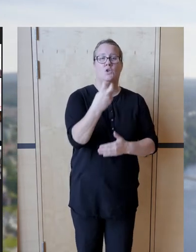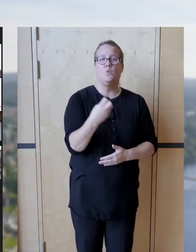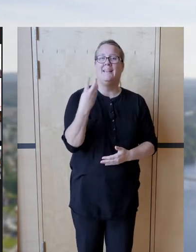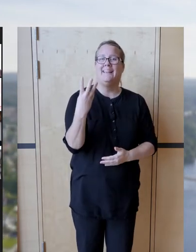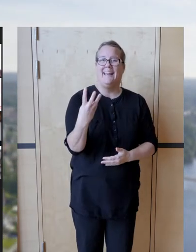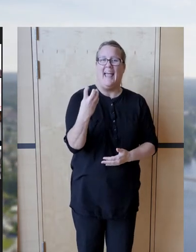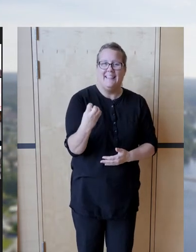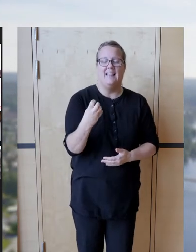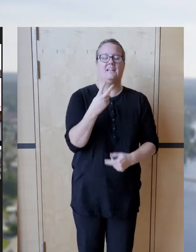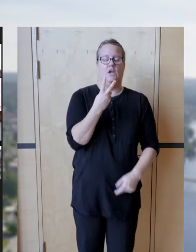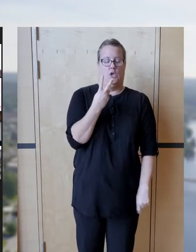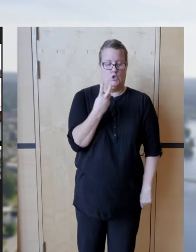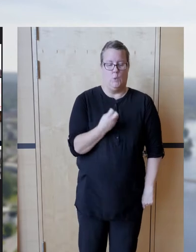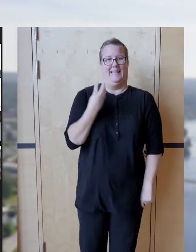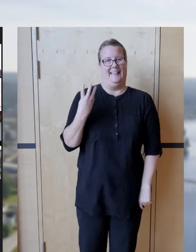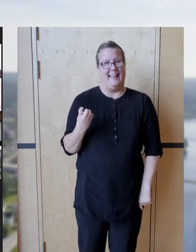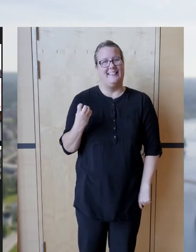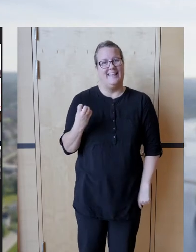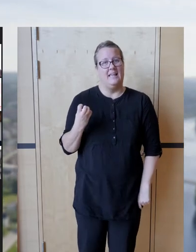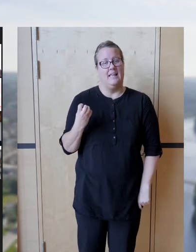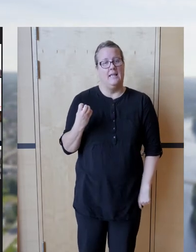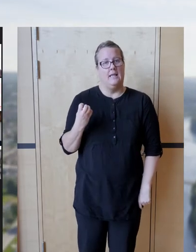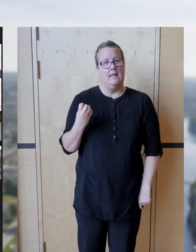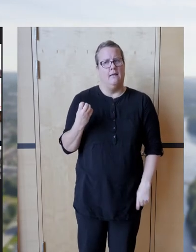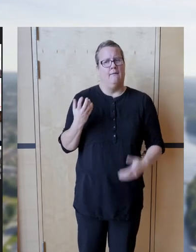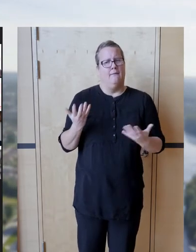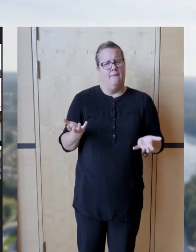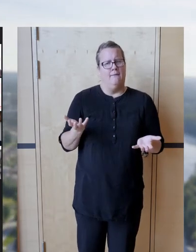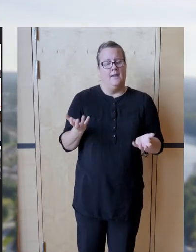Alltså till 20.30 Waterfield Ingenting